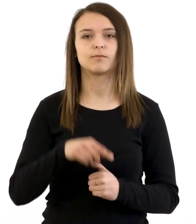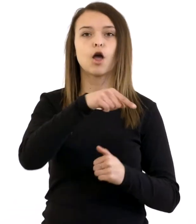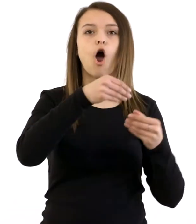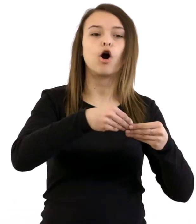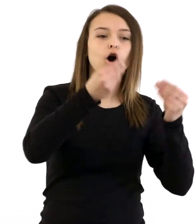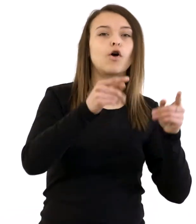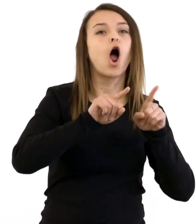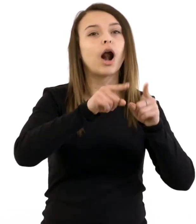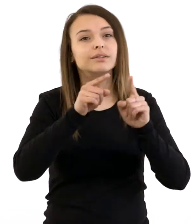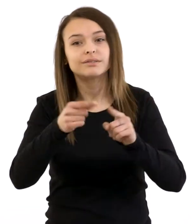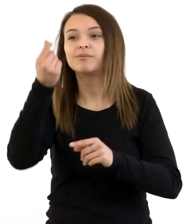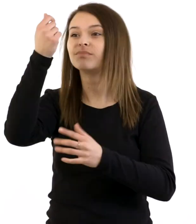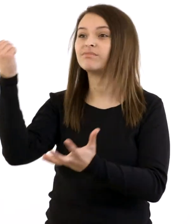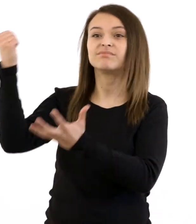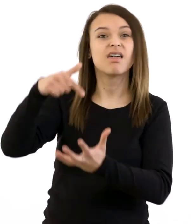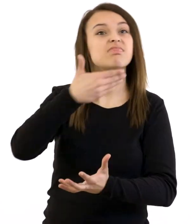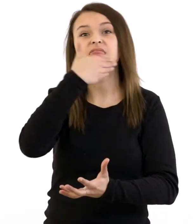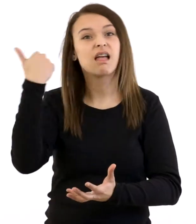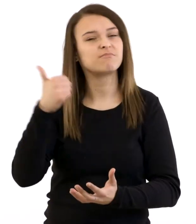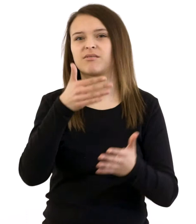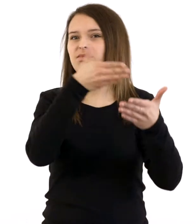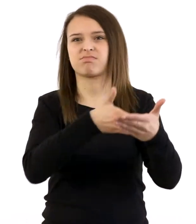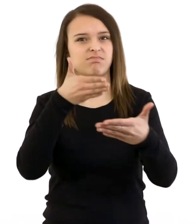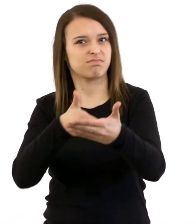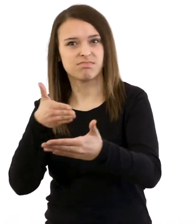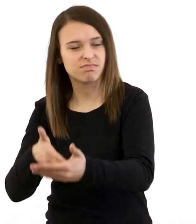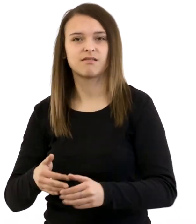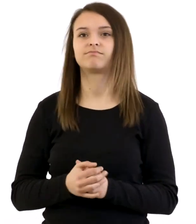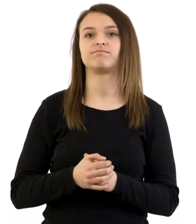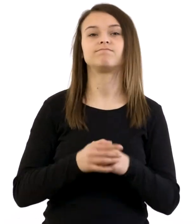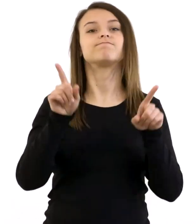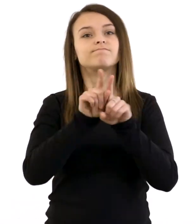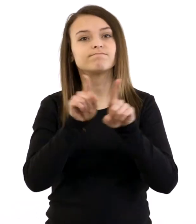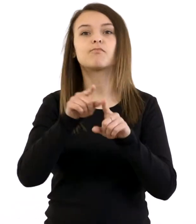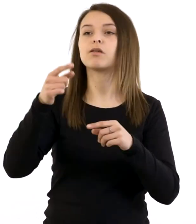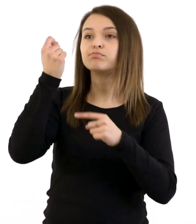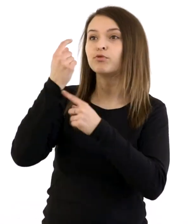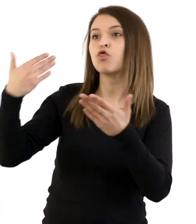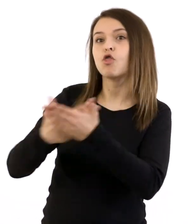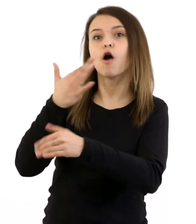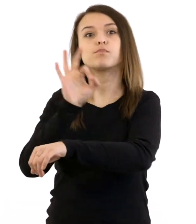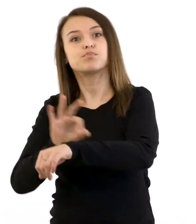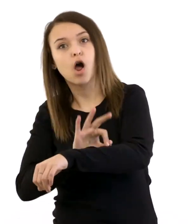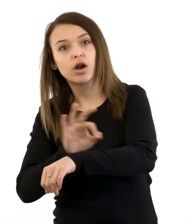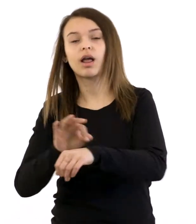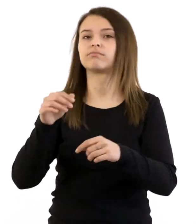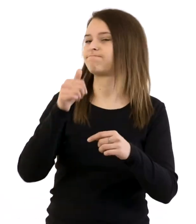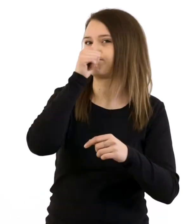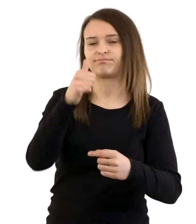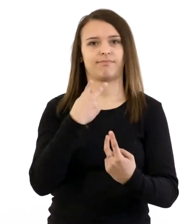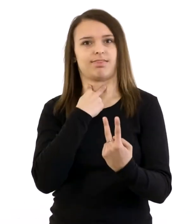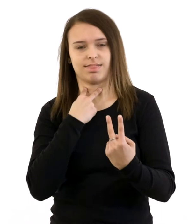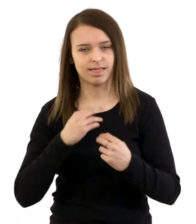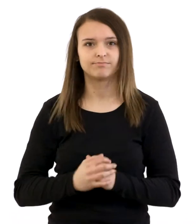Brak funduszy hamuje rozwój organizacji i nie pozwala na realizację nowych projektów.